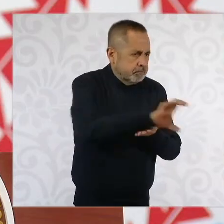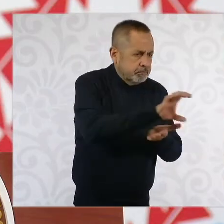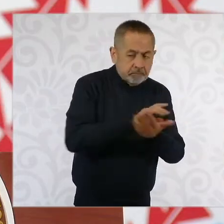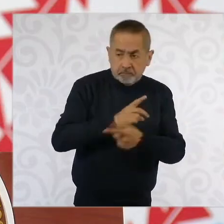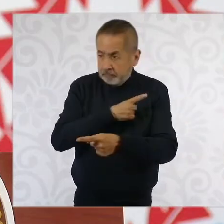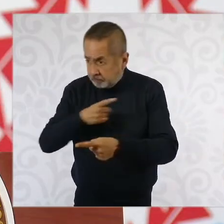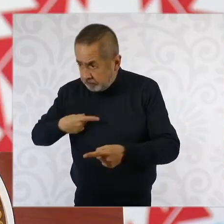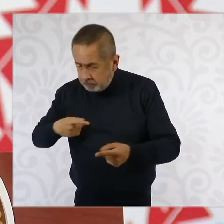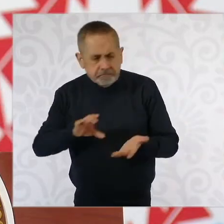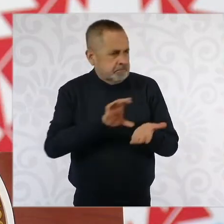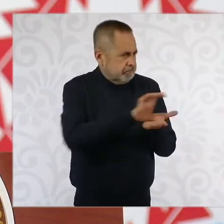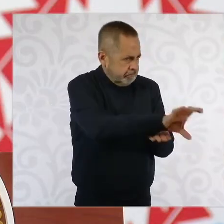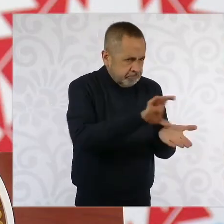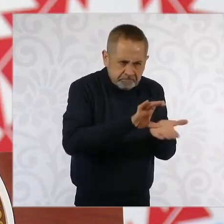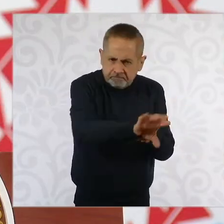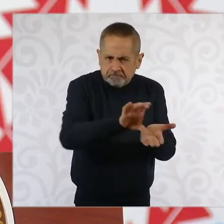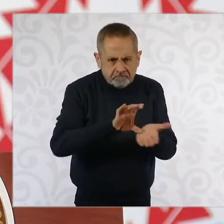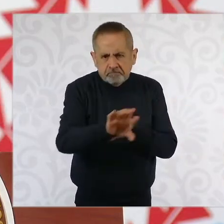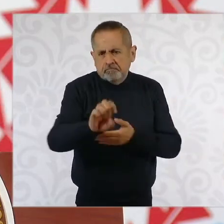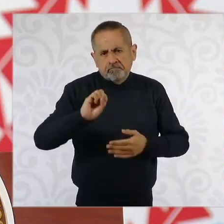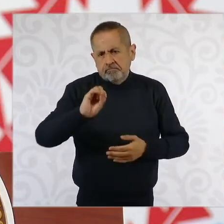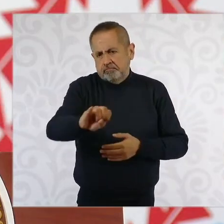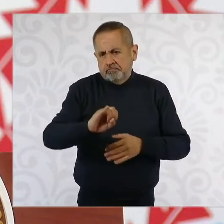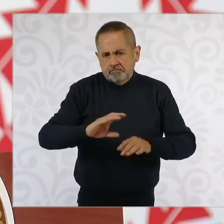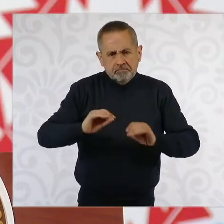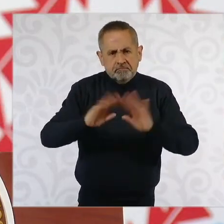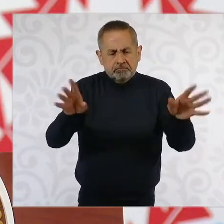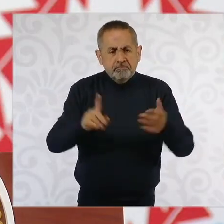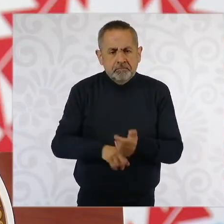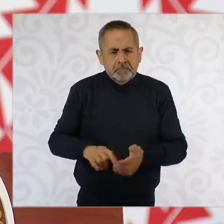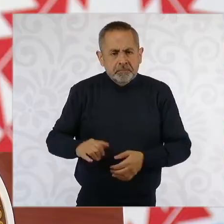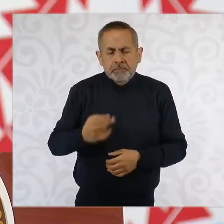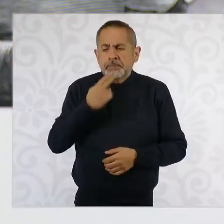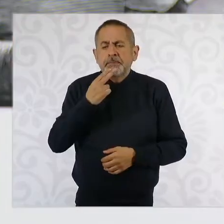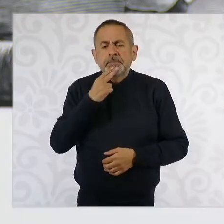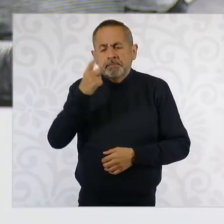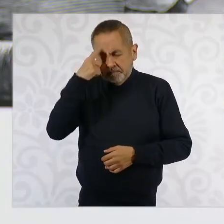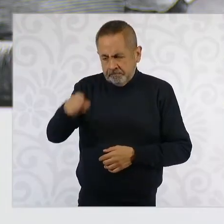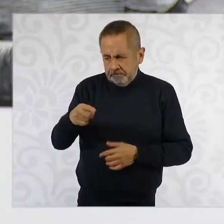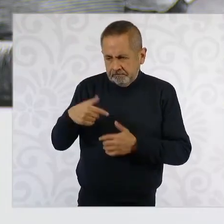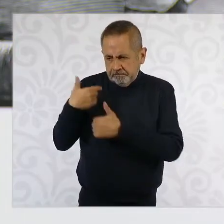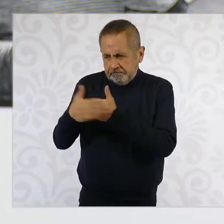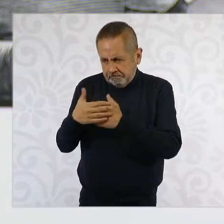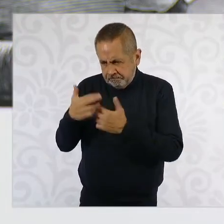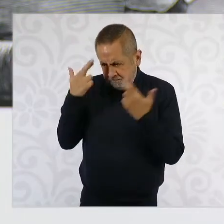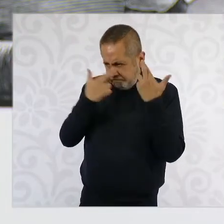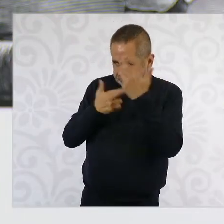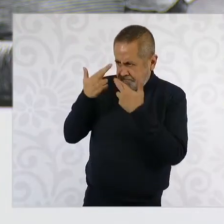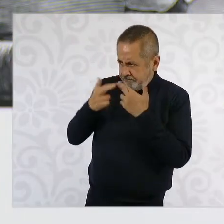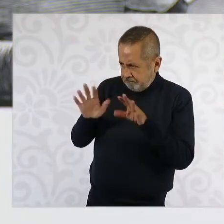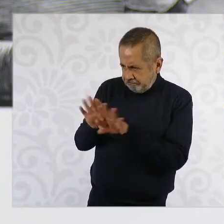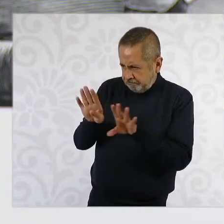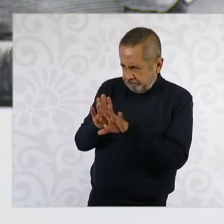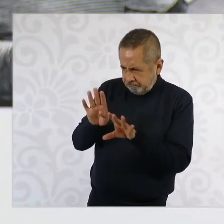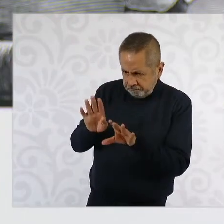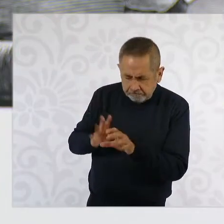se les va a pagar y Eh pues esto sirvió digamos para hacer una revisión de esas deudas que se